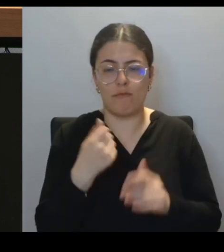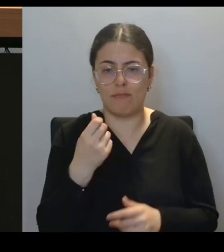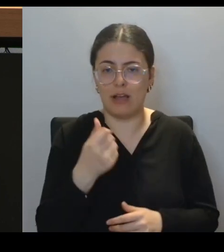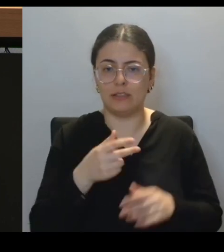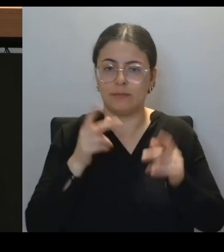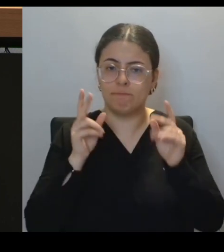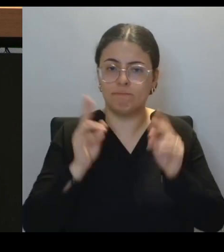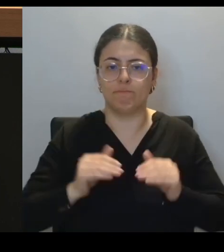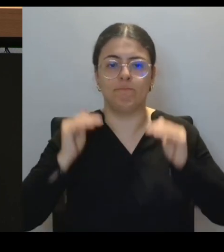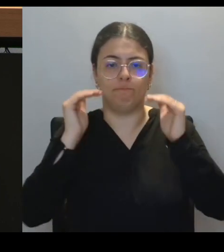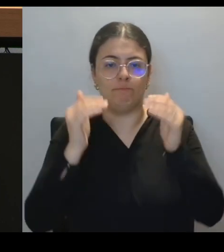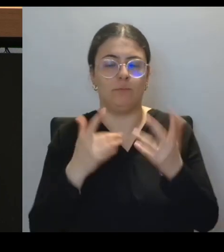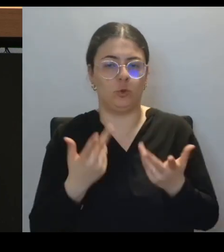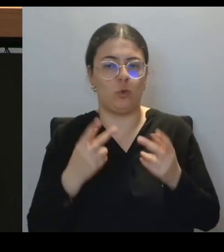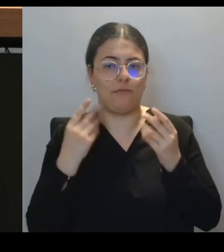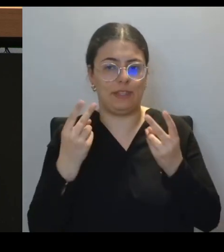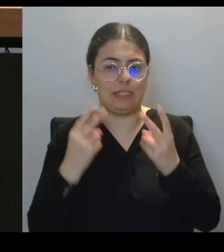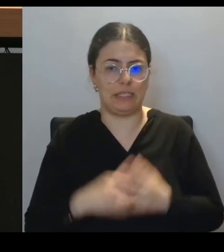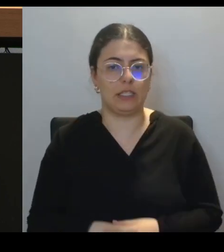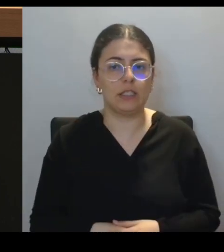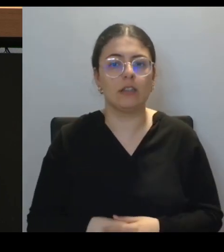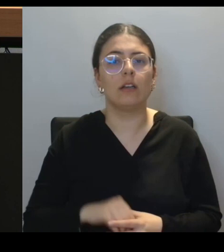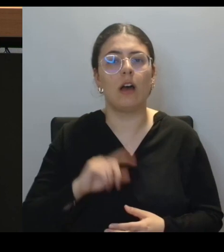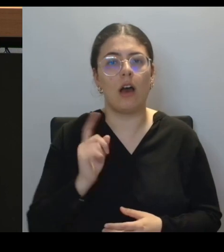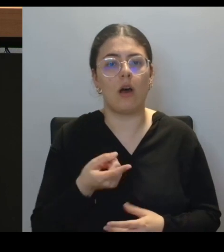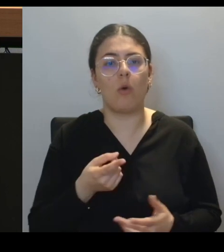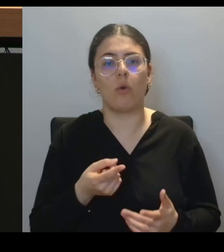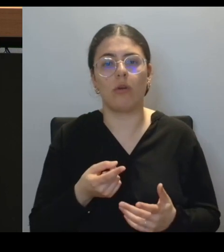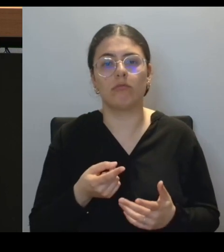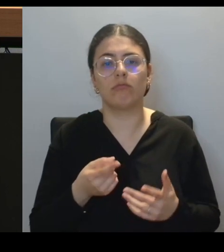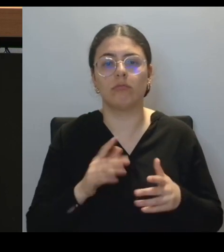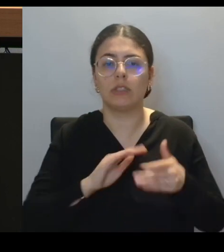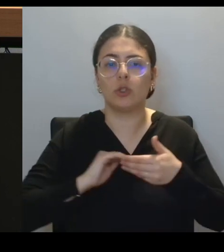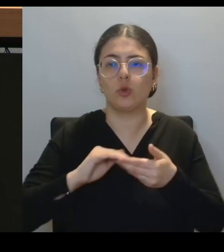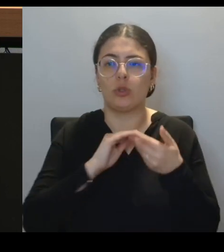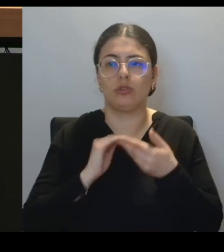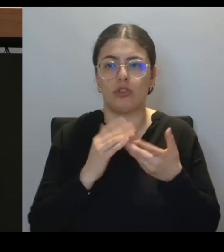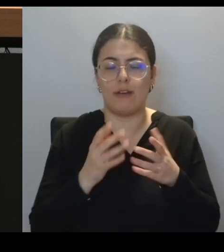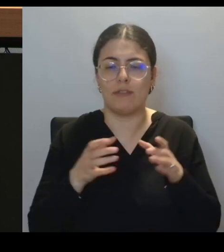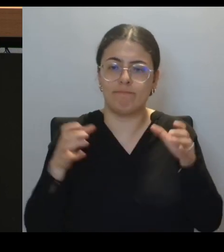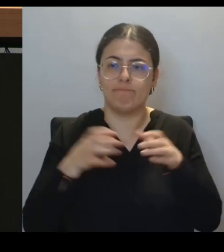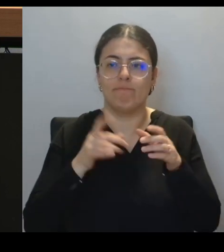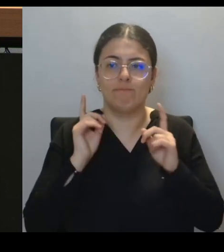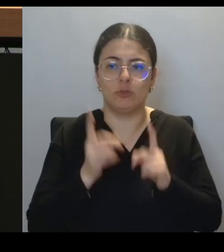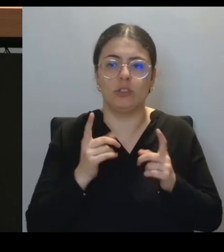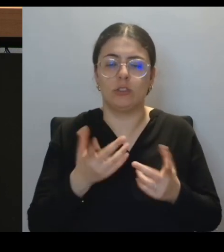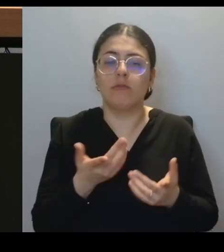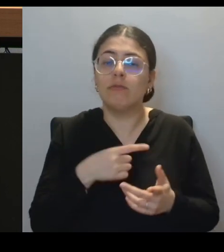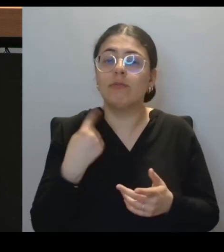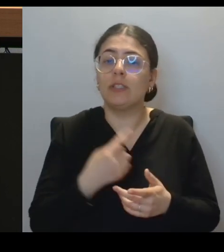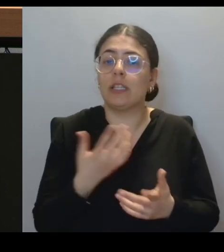Genossenschaft ist. Denn auch wir wollen natürlich nicht Spekulanten Steuergelder in den Hals stecken, aber